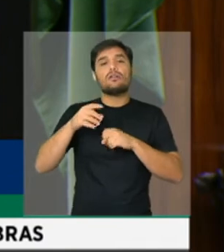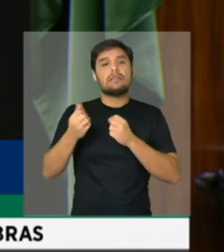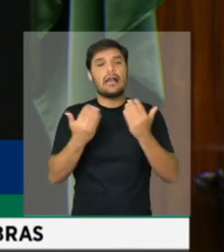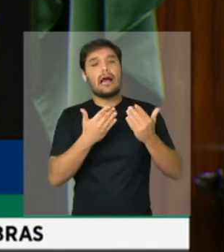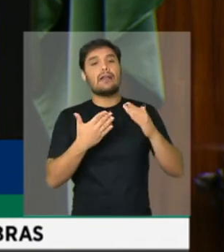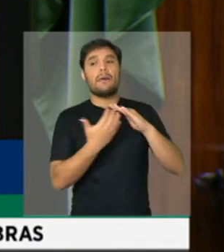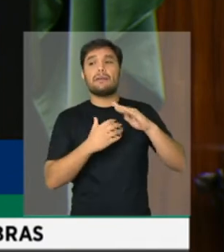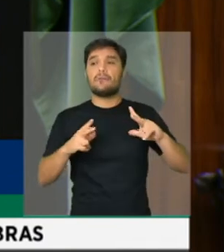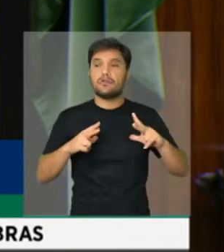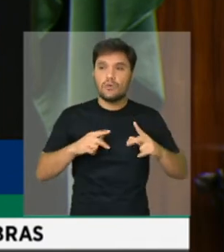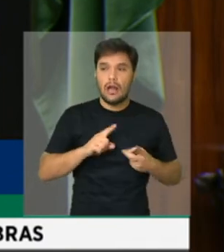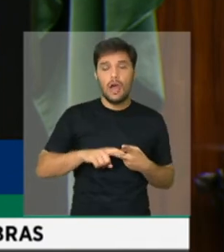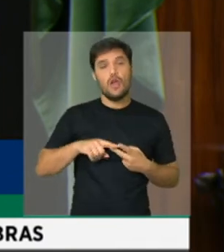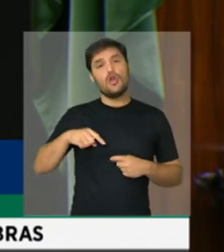DOS... DOS RESERVATÓRIOS DE ÁGUA DO PAÍS AO SISTEMA